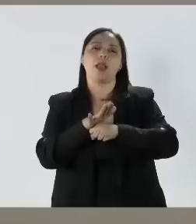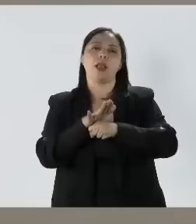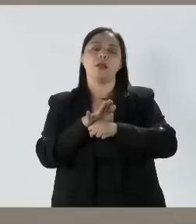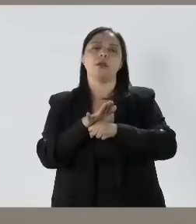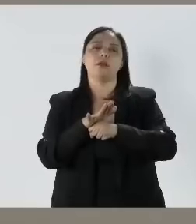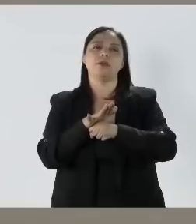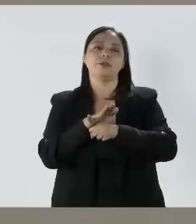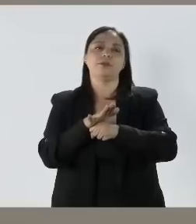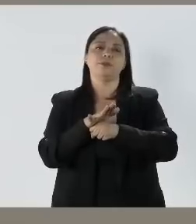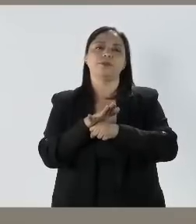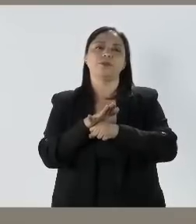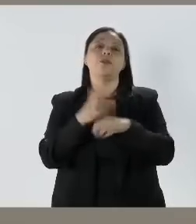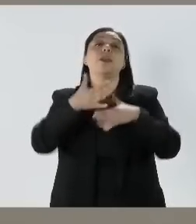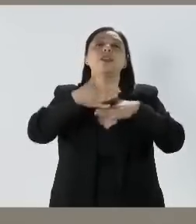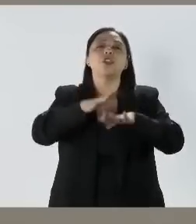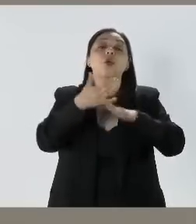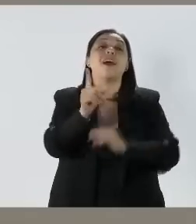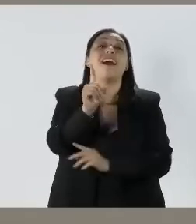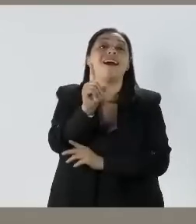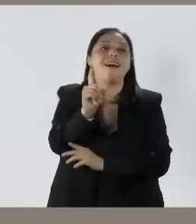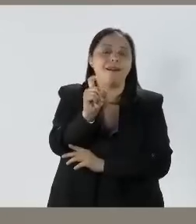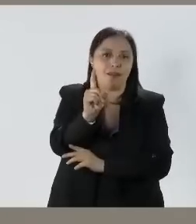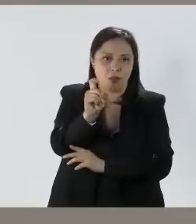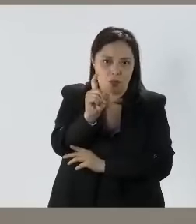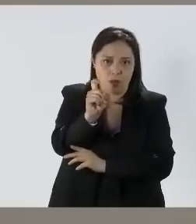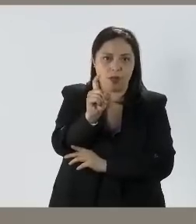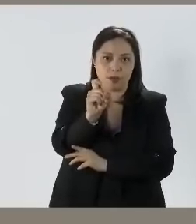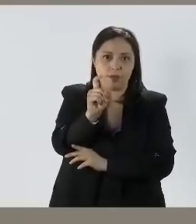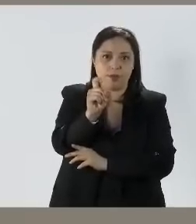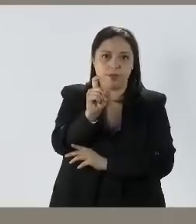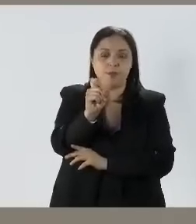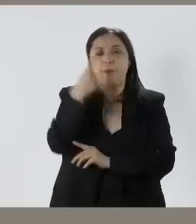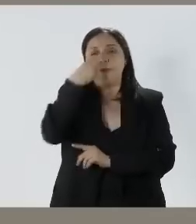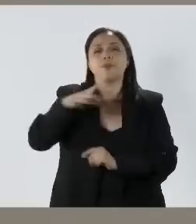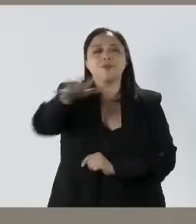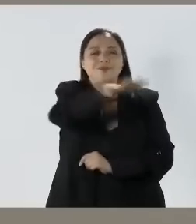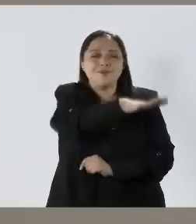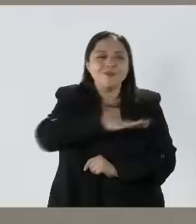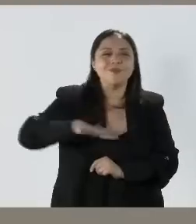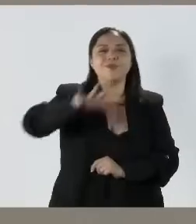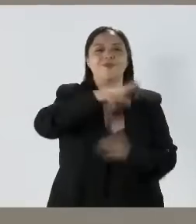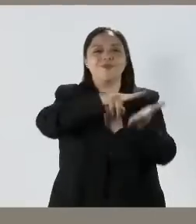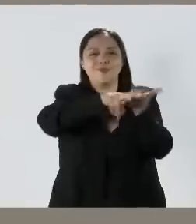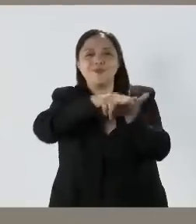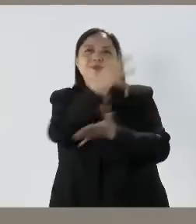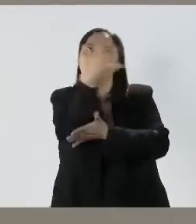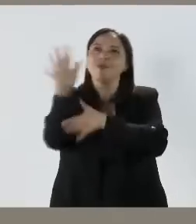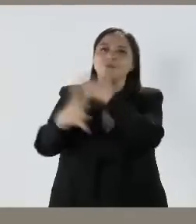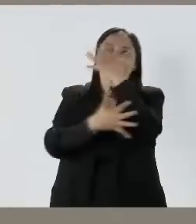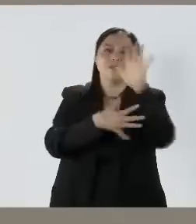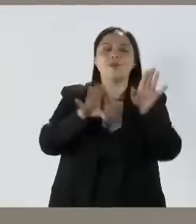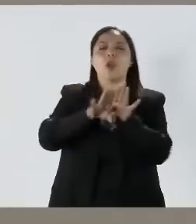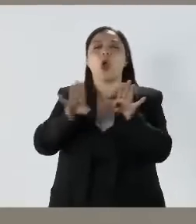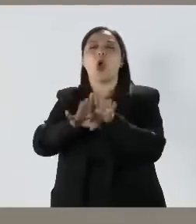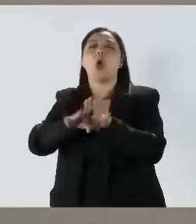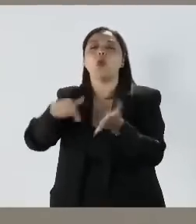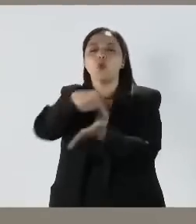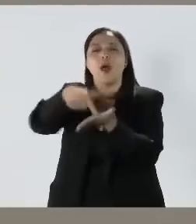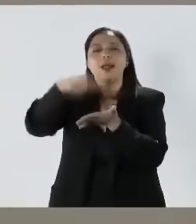sobre los usos de agua de modo que las áreas verdes los clubs de golf y las Industrias Us